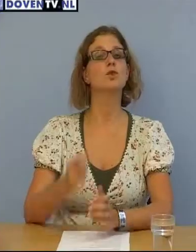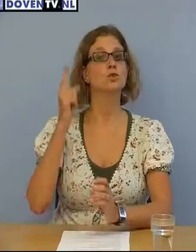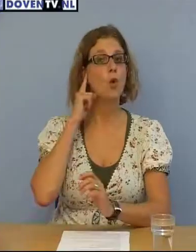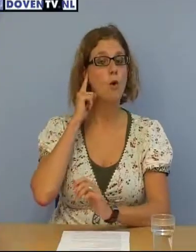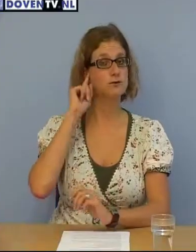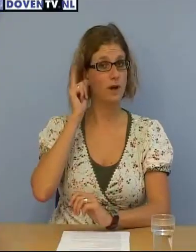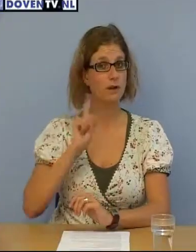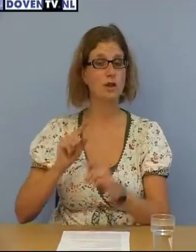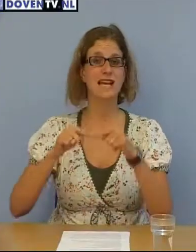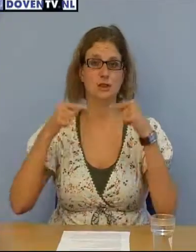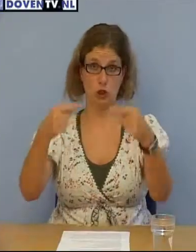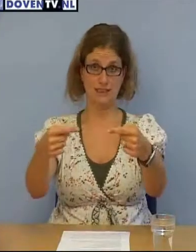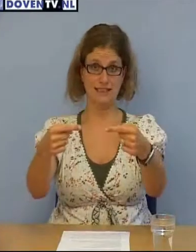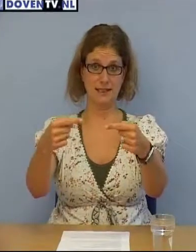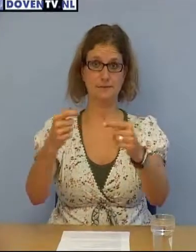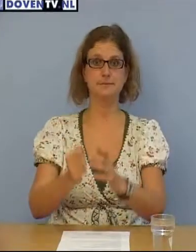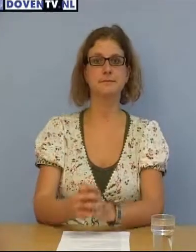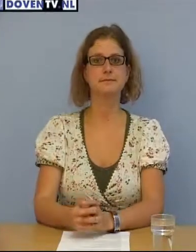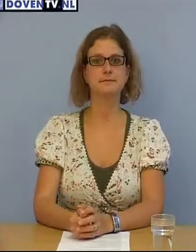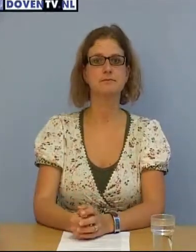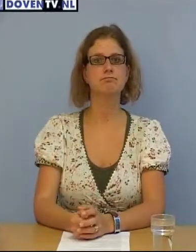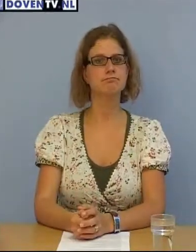Excursies voor doven en slechthorenden